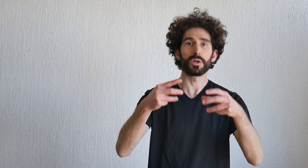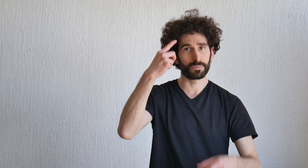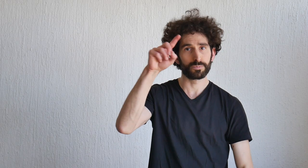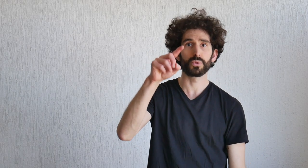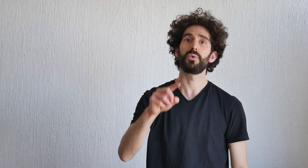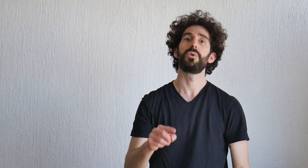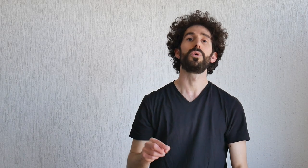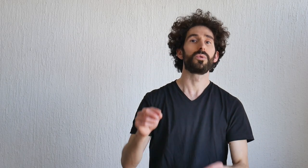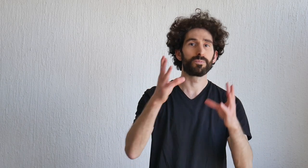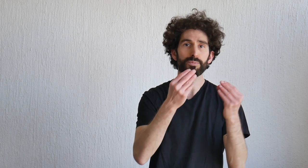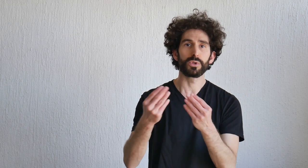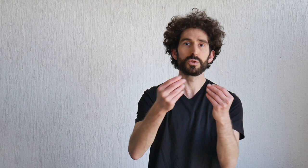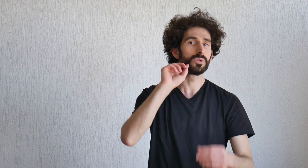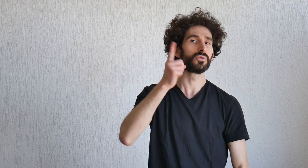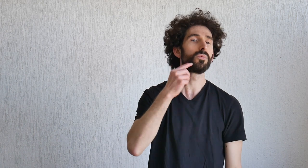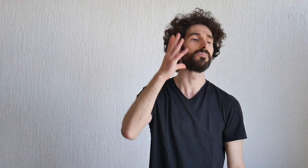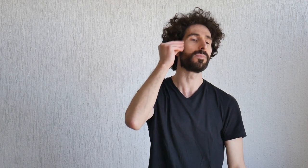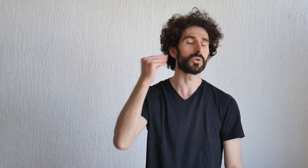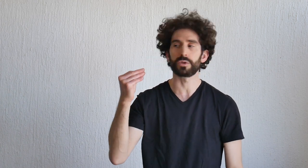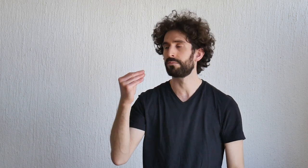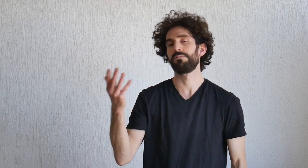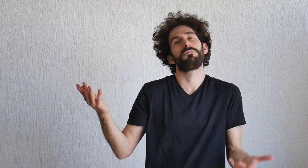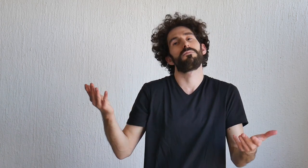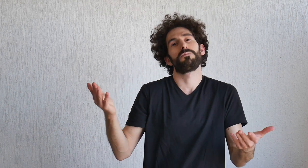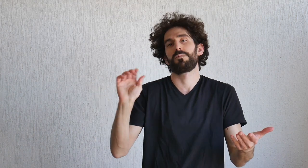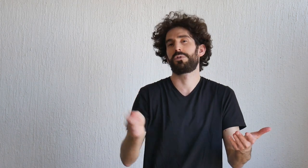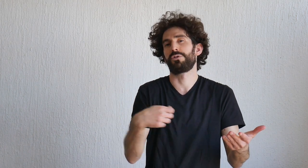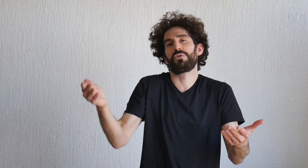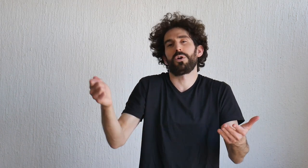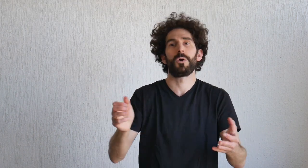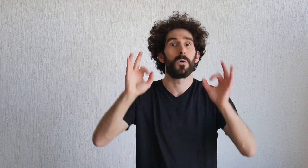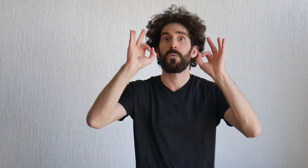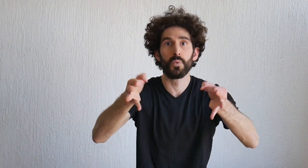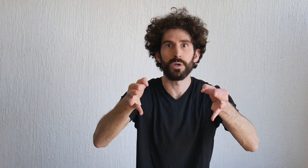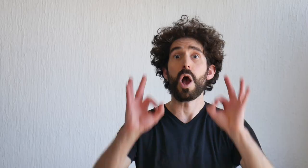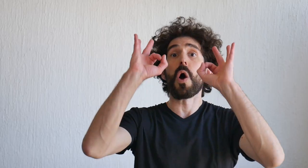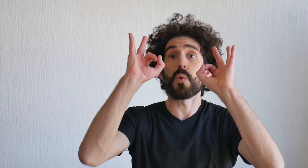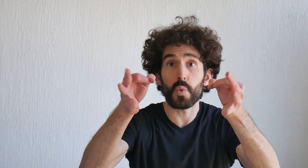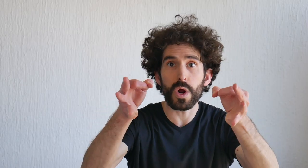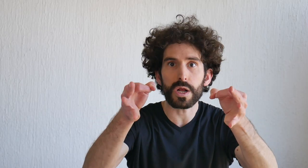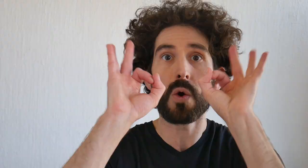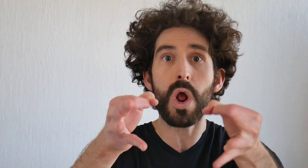Sous-titrer pour la population sourde et malentendante. Bien sûr que oui ! Oui !